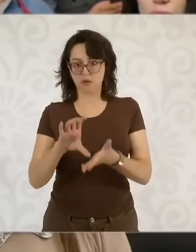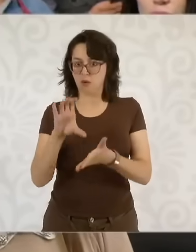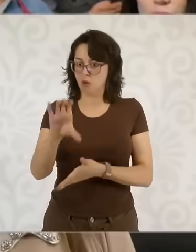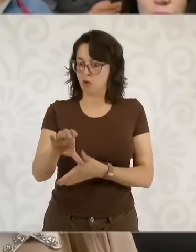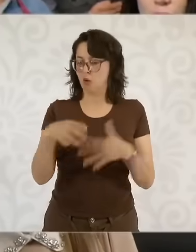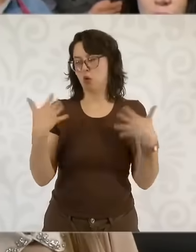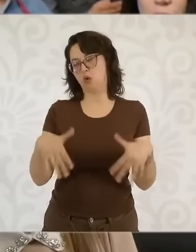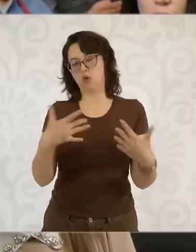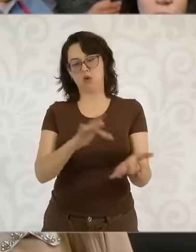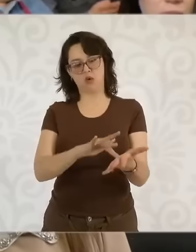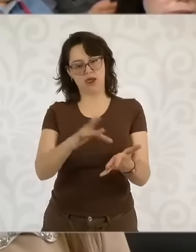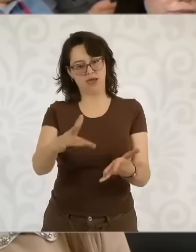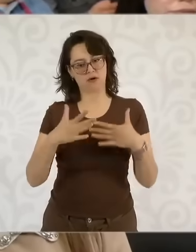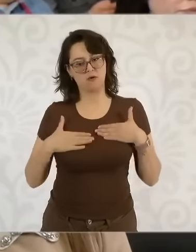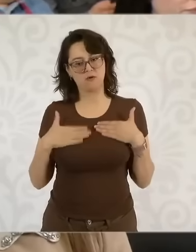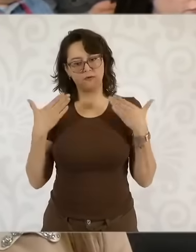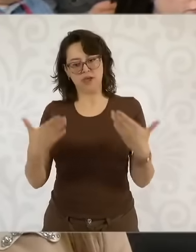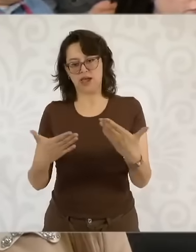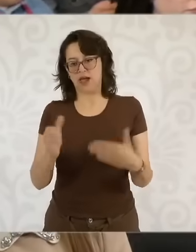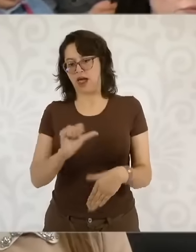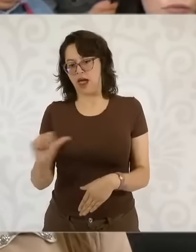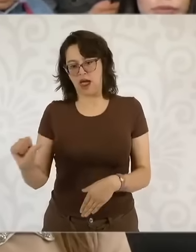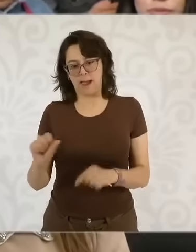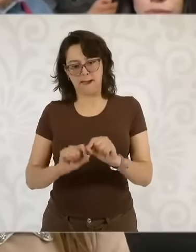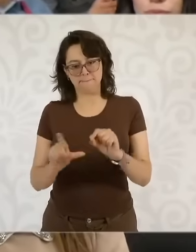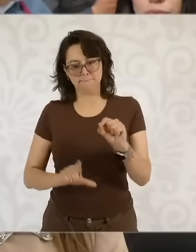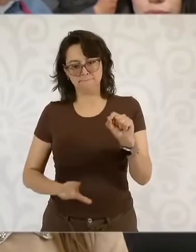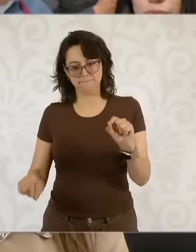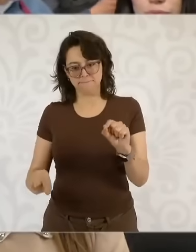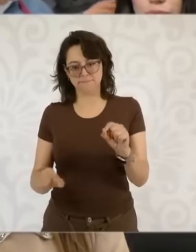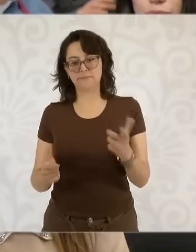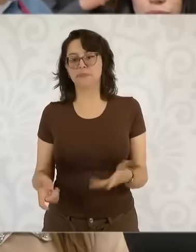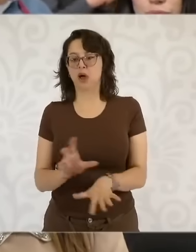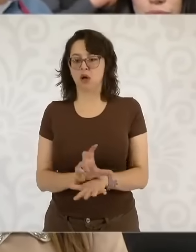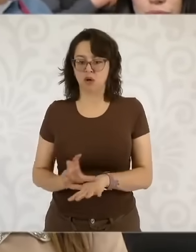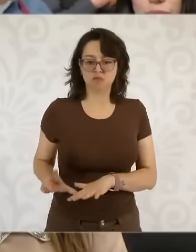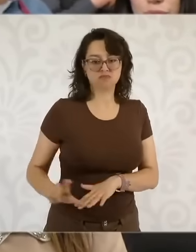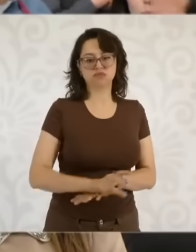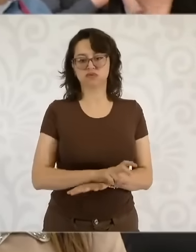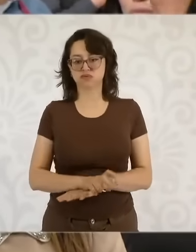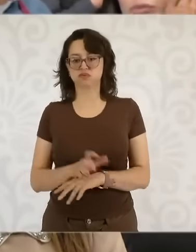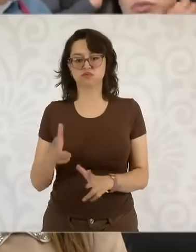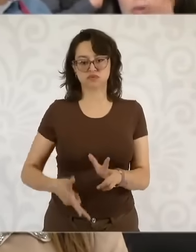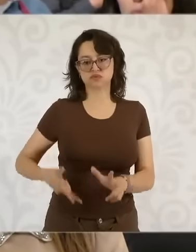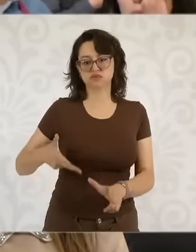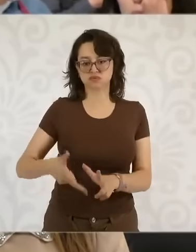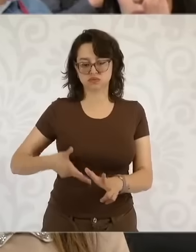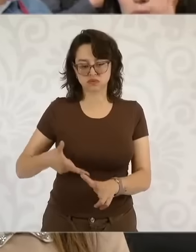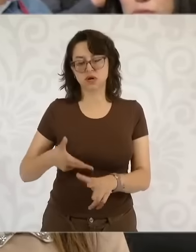porque eh pues estas inversiones al igual que el Tren Maya el corredor interoceánico pues son eh